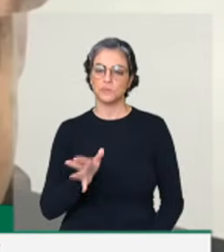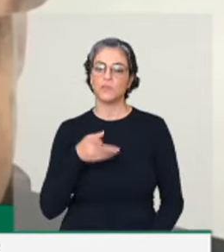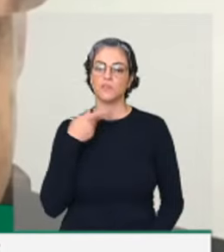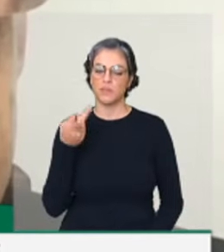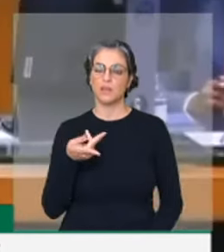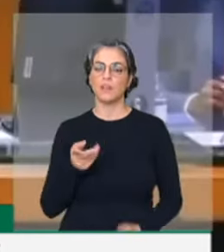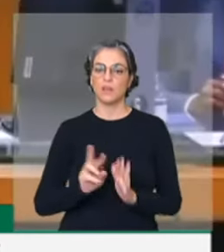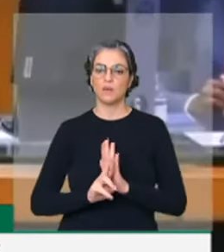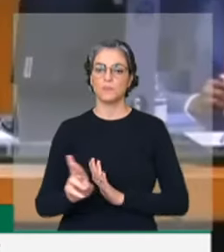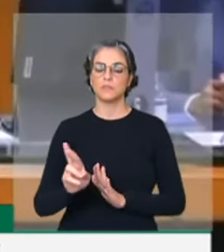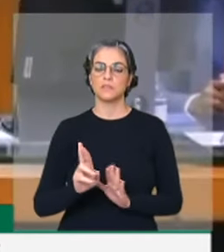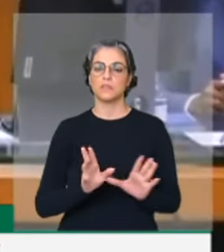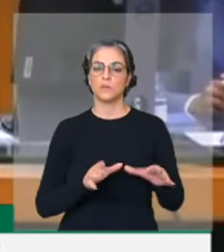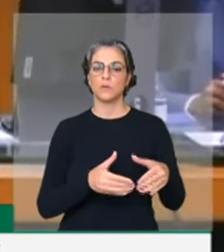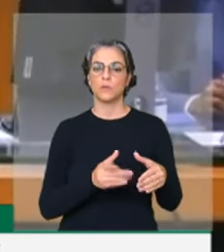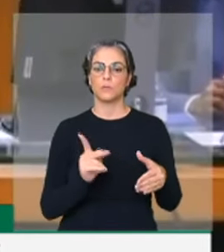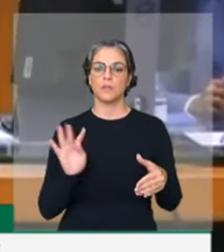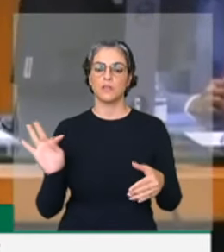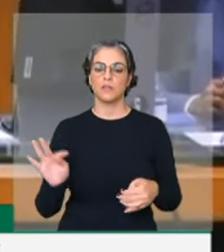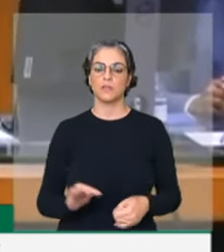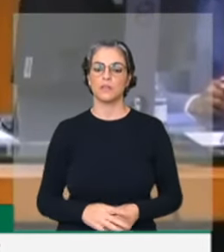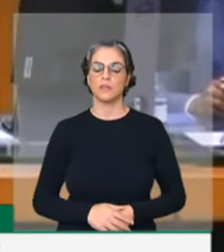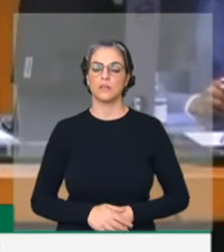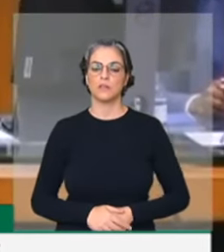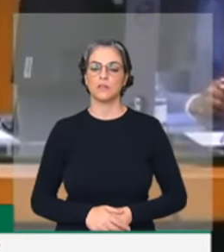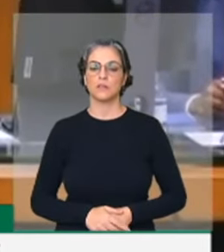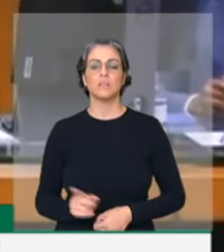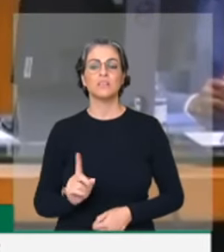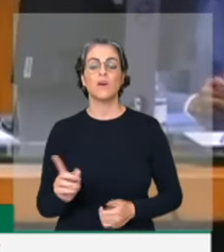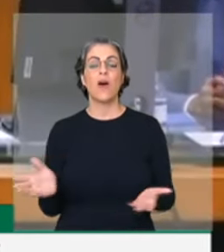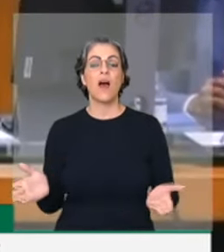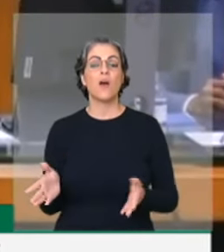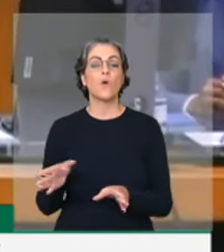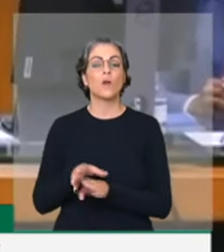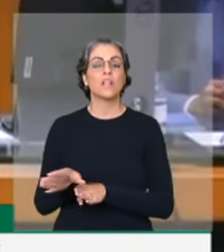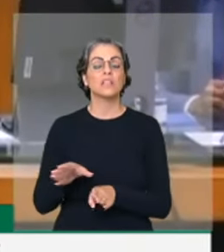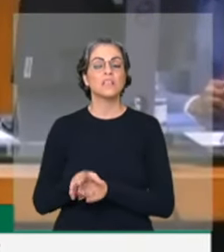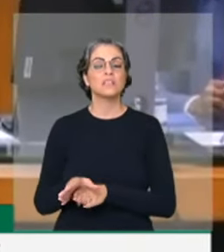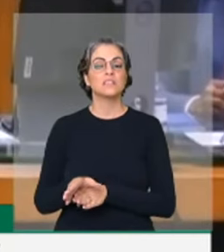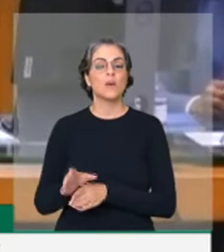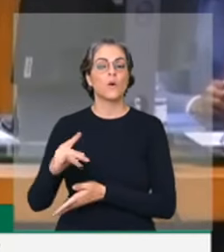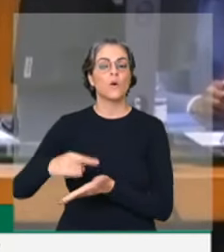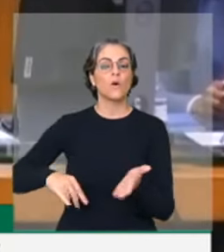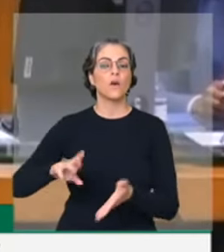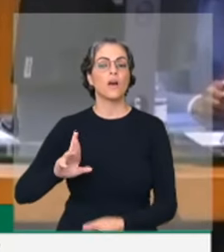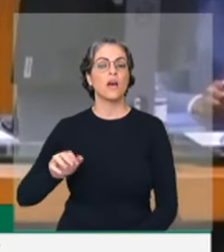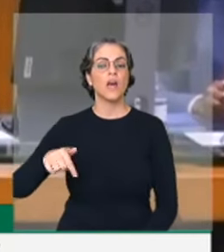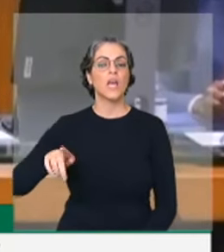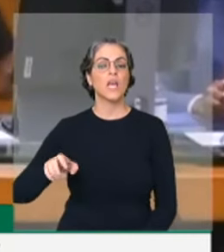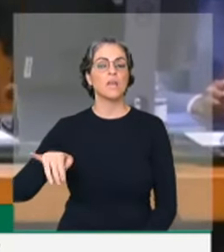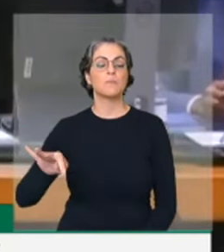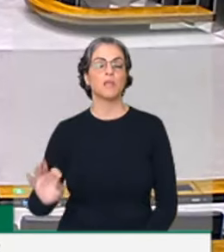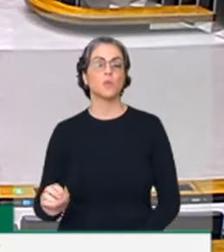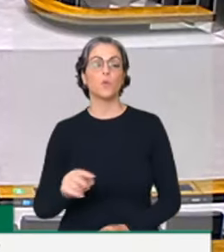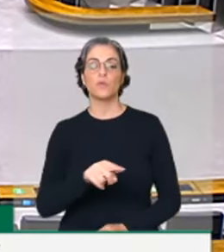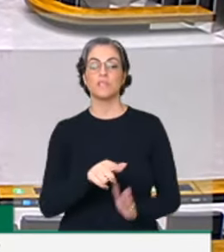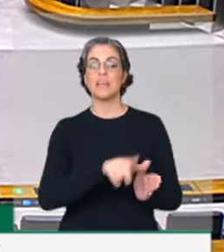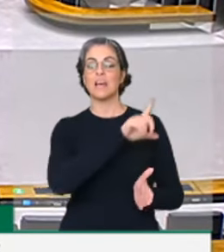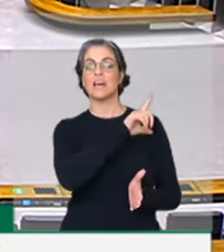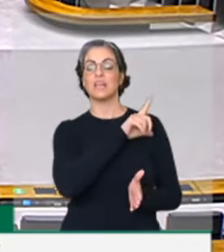O SENHOR ESTAVA FALANDO, DISCUTINDO CONTRA O REQUERIMENTO. AGORA É ORIENTAÇÃO. [DEPUTADO]: AH, DESCULPE, DESCULPE. EU VOU VER SE O... E O.... SE O LÍDER